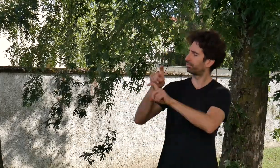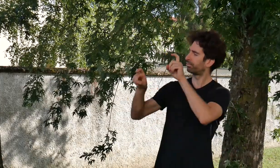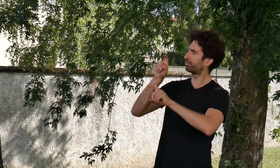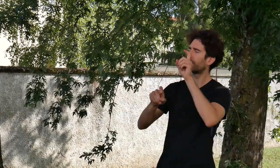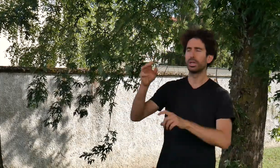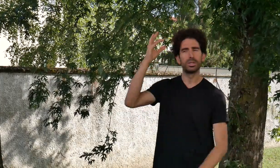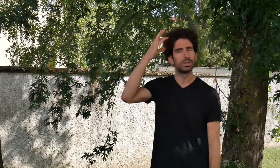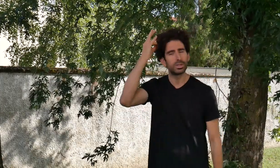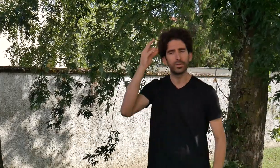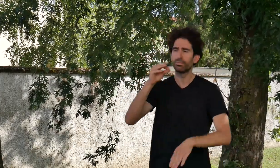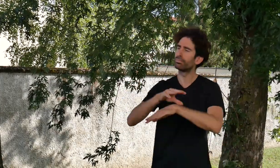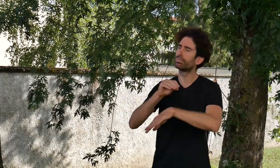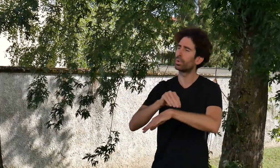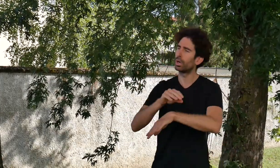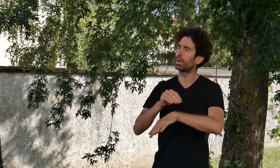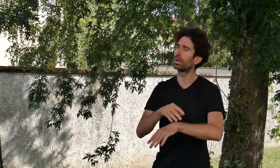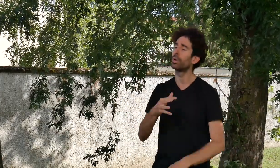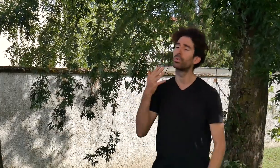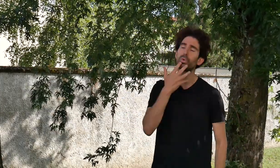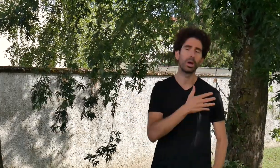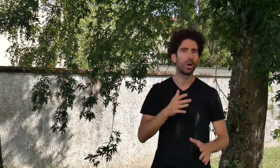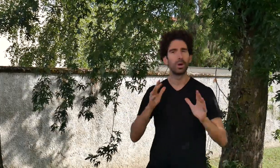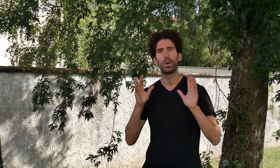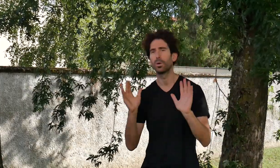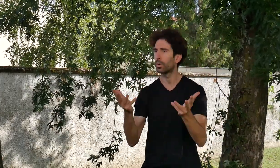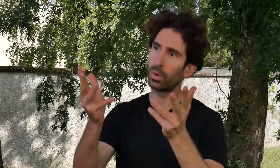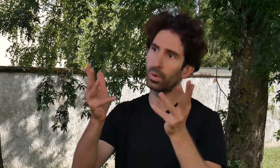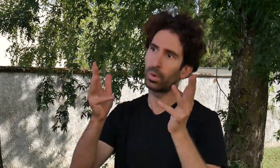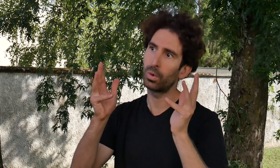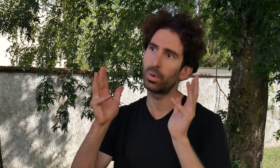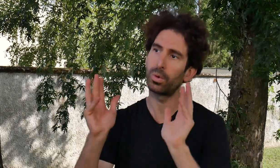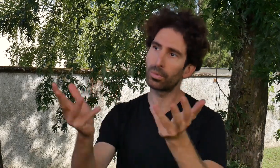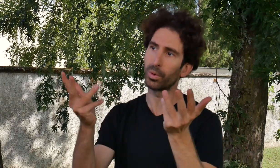Revenons en arrière sur les cheveux et les poils. Leur couleur s'obtient comment ?